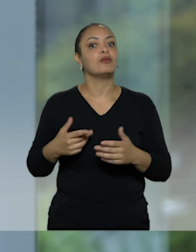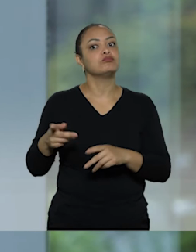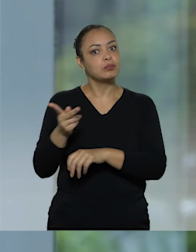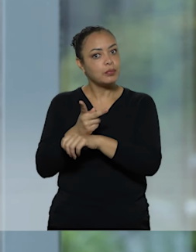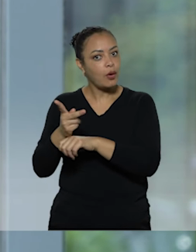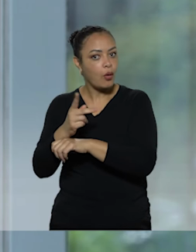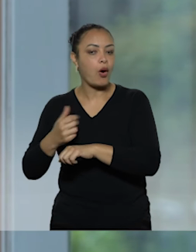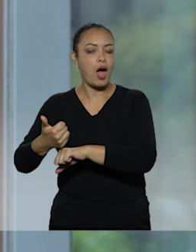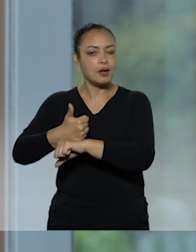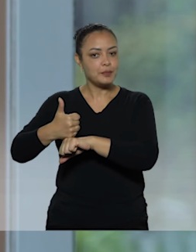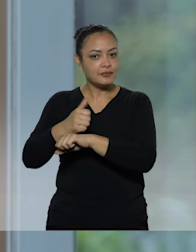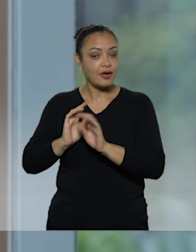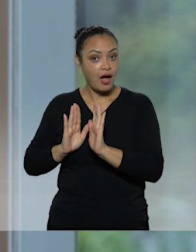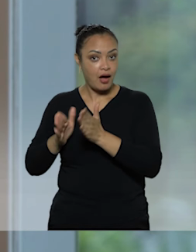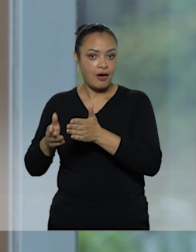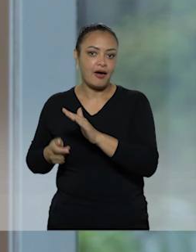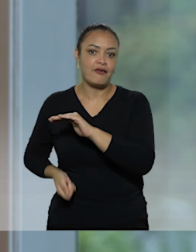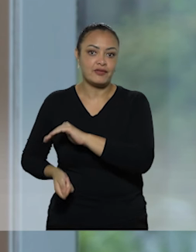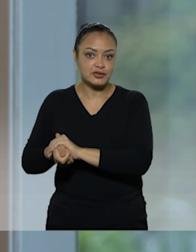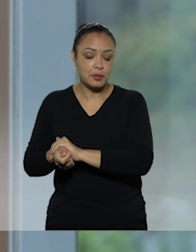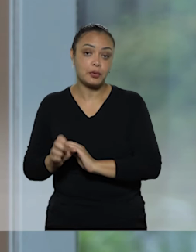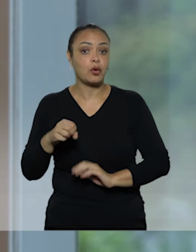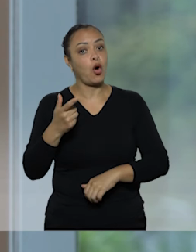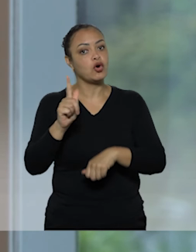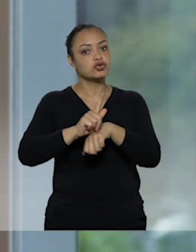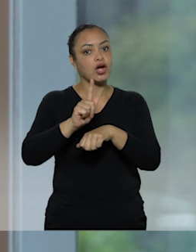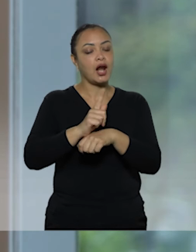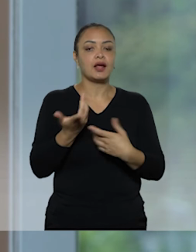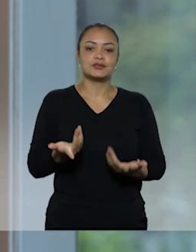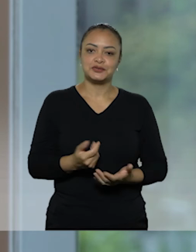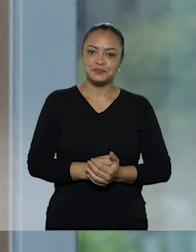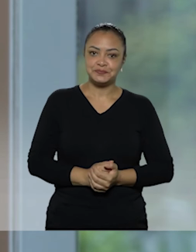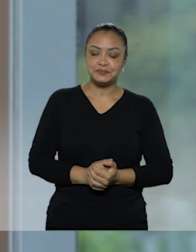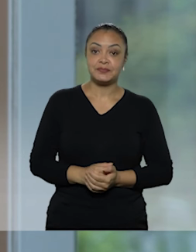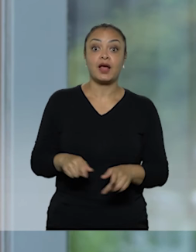Não deixe de falar com o seu especialista de investimentos ou com seu gerente de relacionamento!